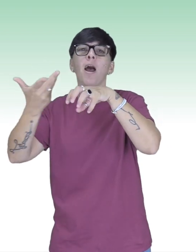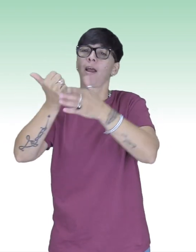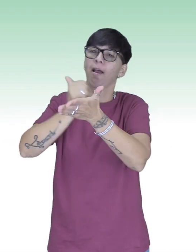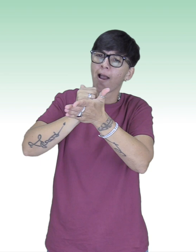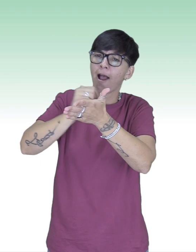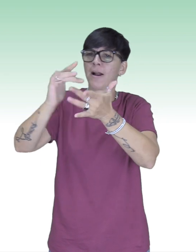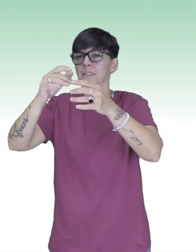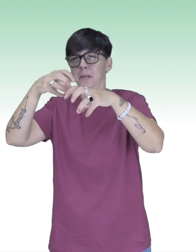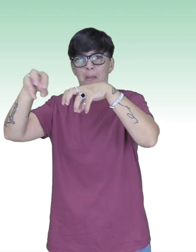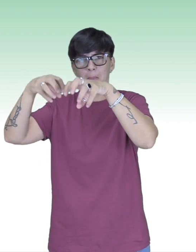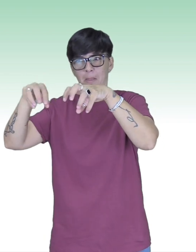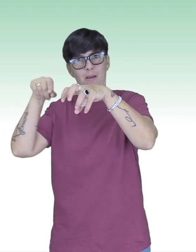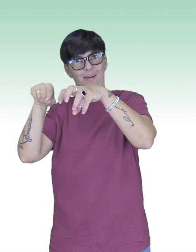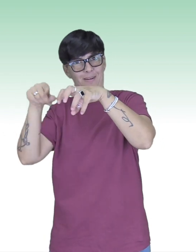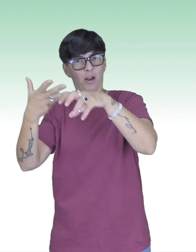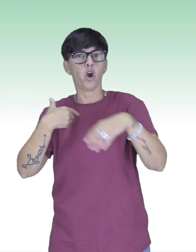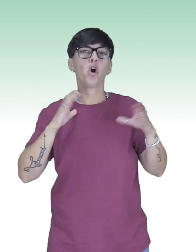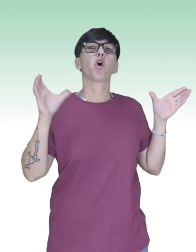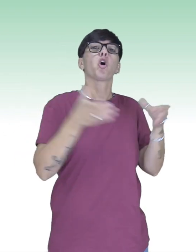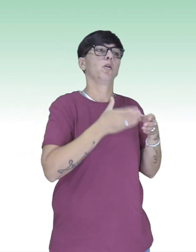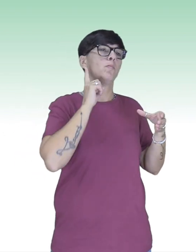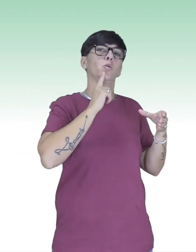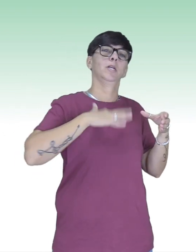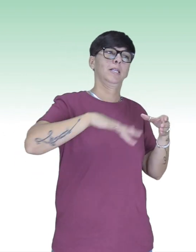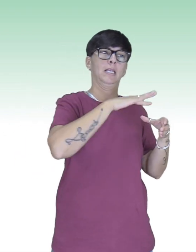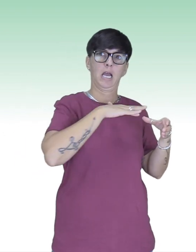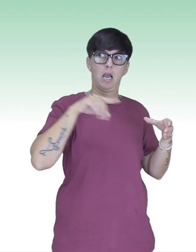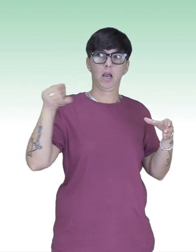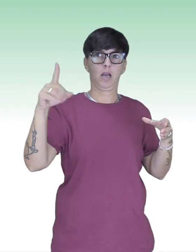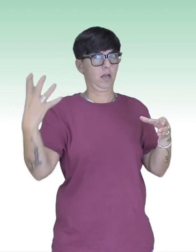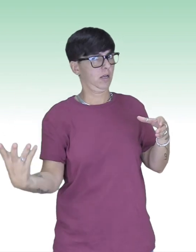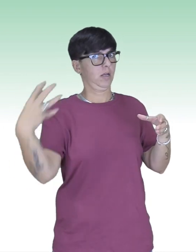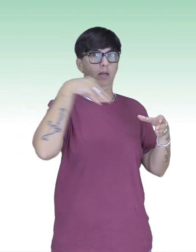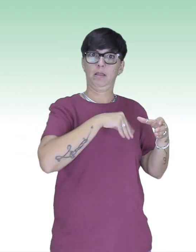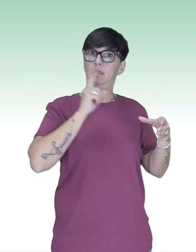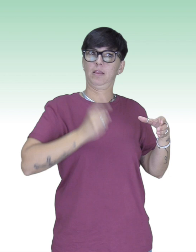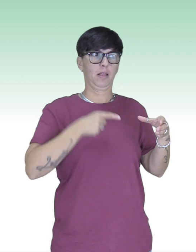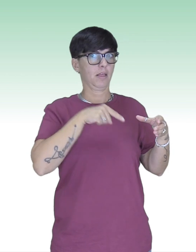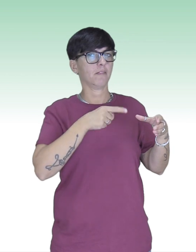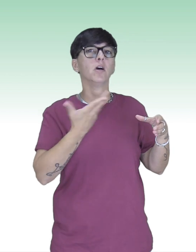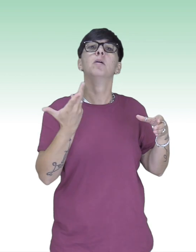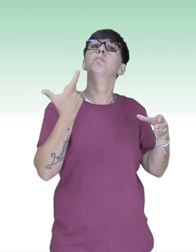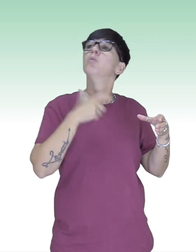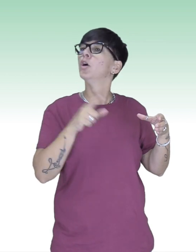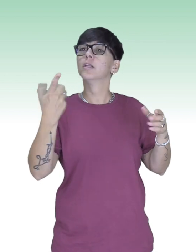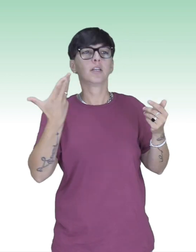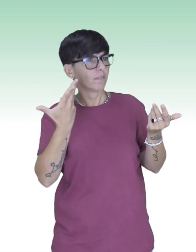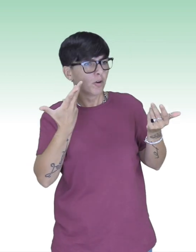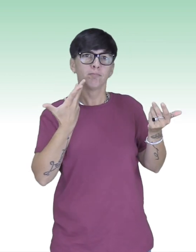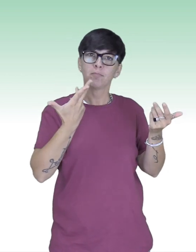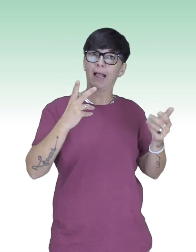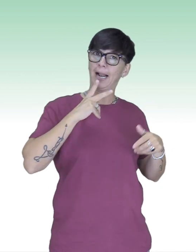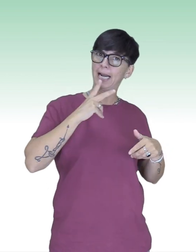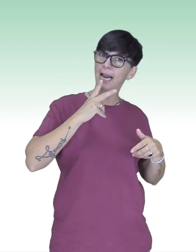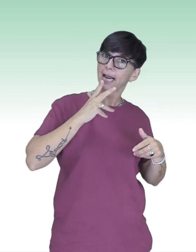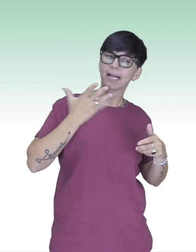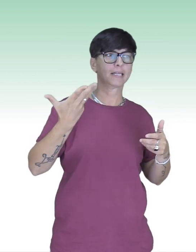aggiungono variabilità alla grande comunità sorda.